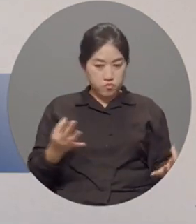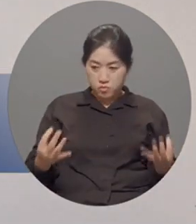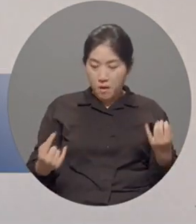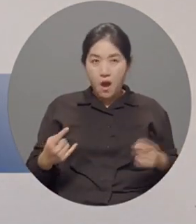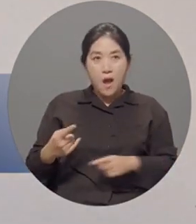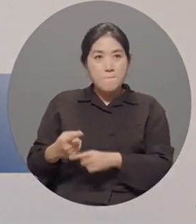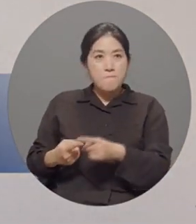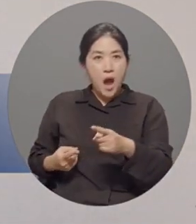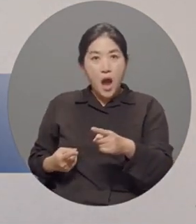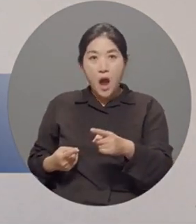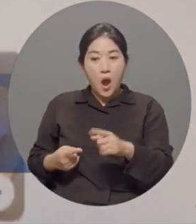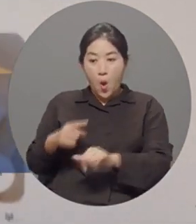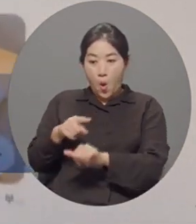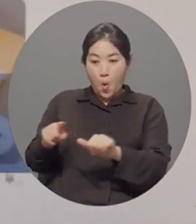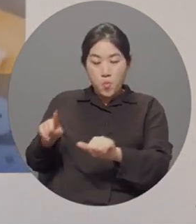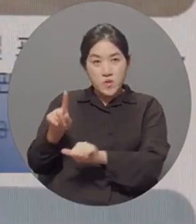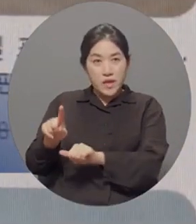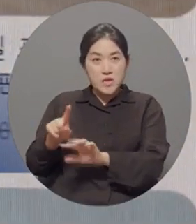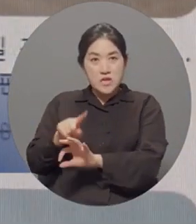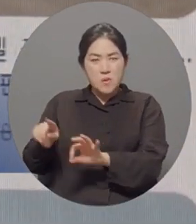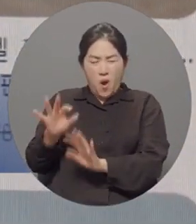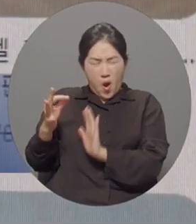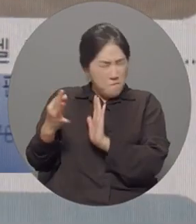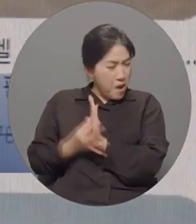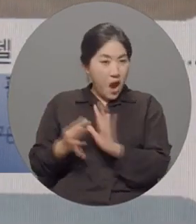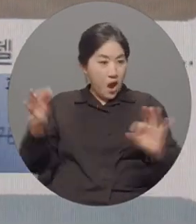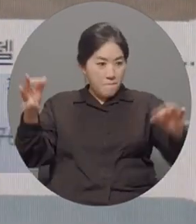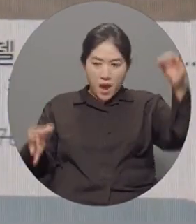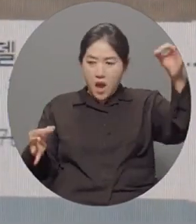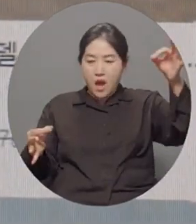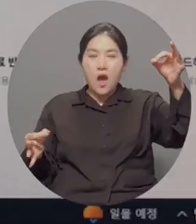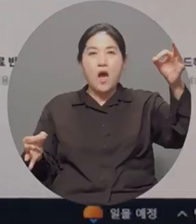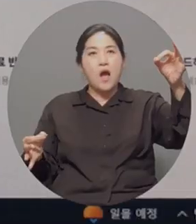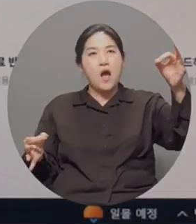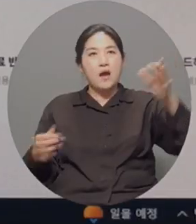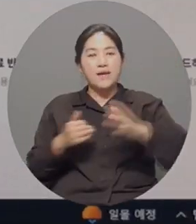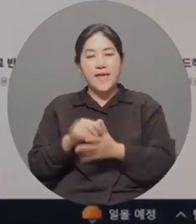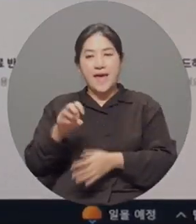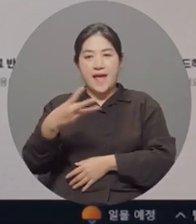우리나라 가격의 반값뿐만 아니라 5분의 1,10분의 1 이런 가격에 팔아요.